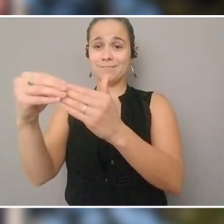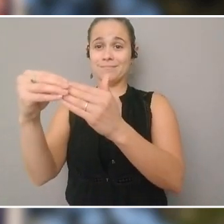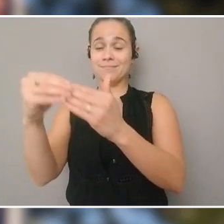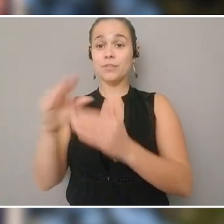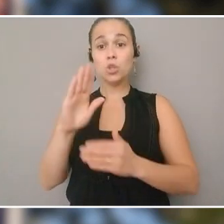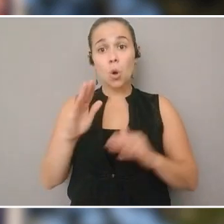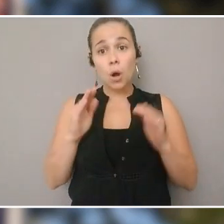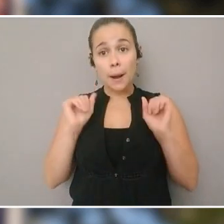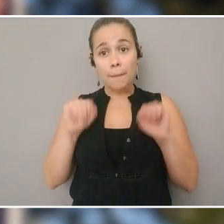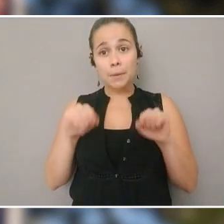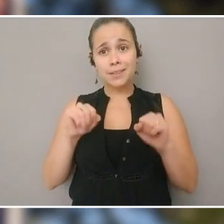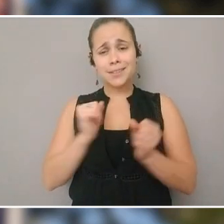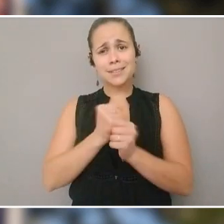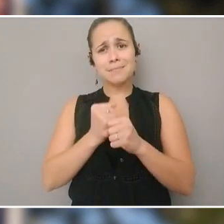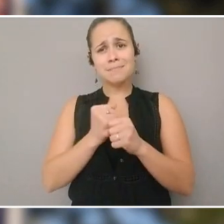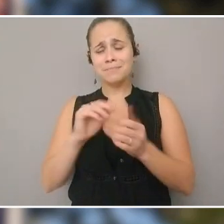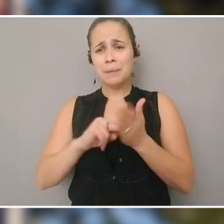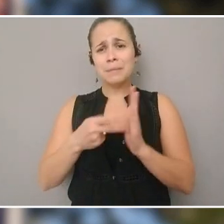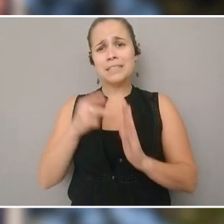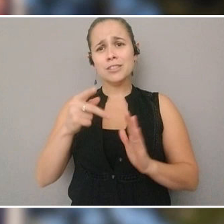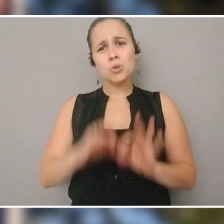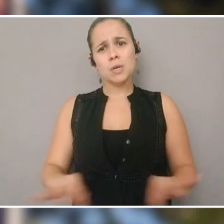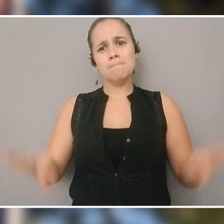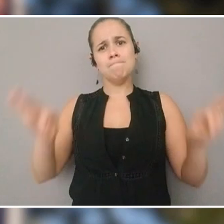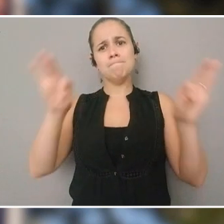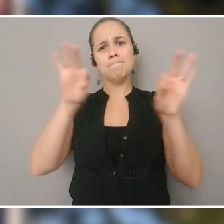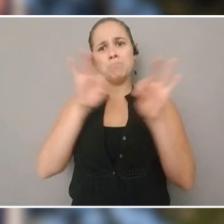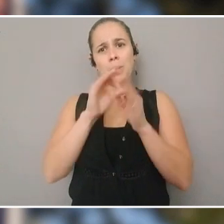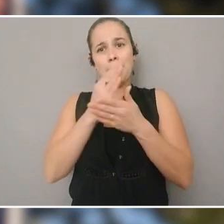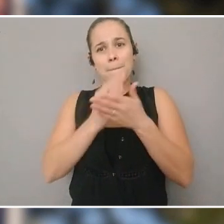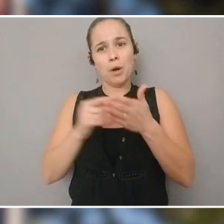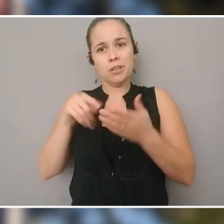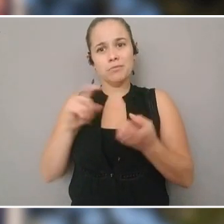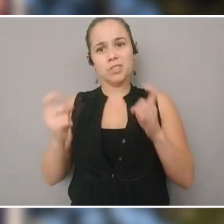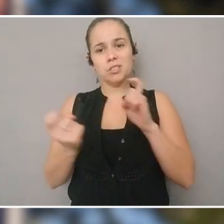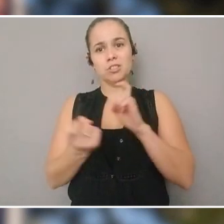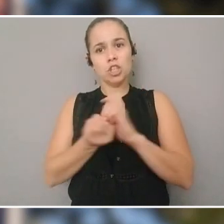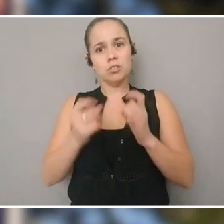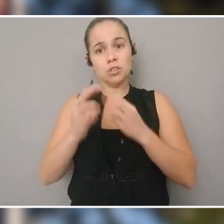de ustedes, un valor en este mundo cambiante.